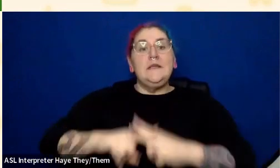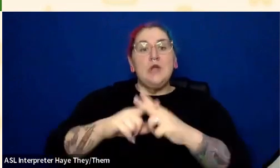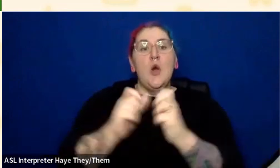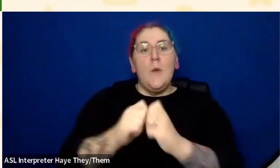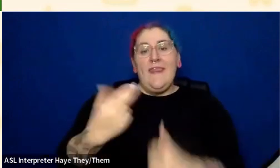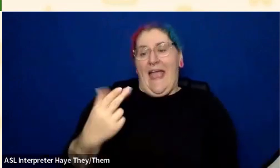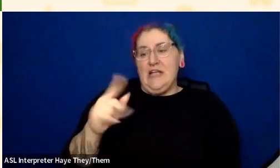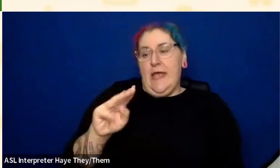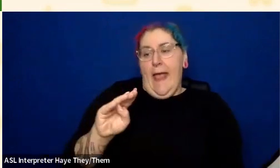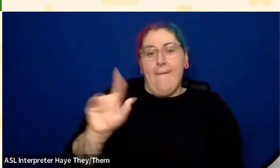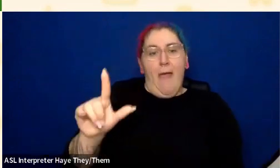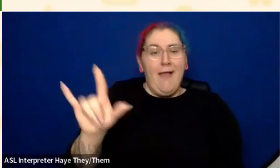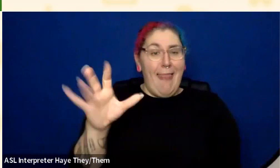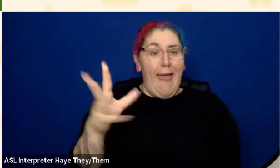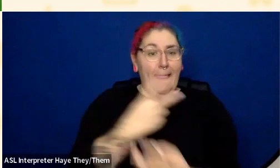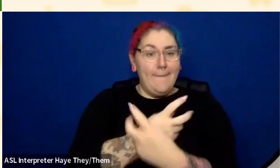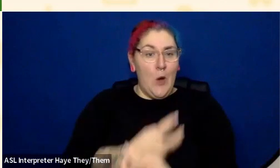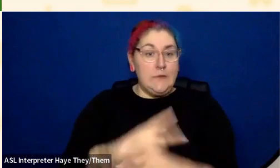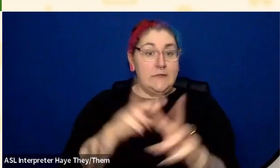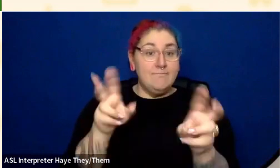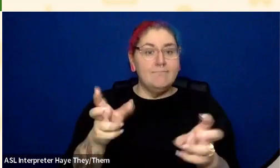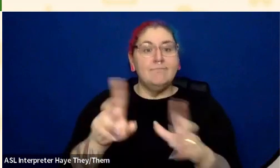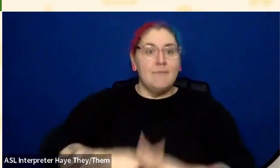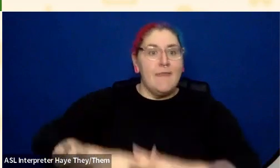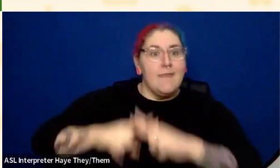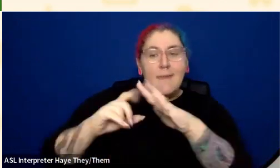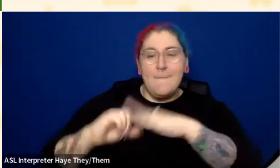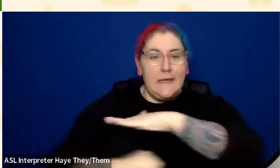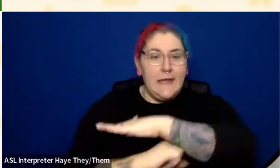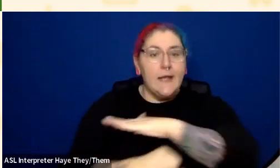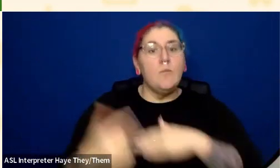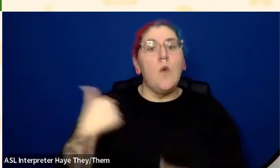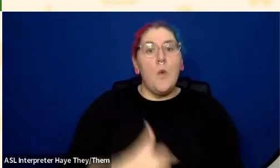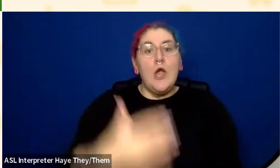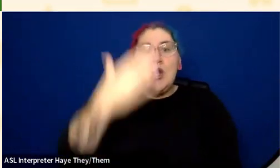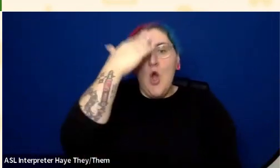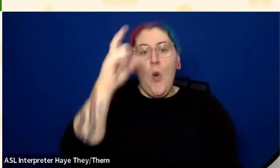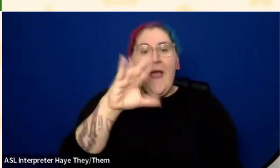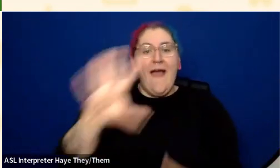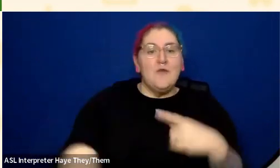sabemos que vamos a agregar una clase de "body". Y hacemos esto porque apuntar a esa clase en nuestro CSS